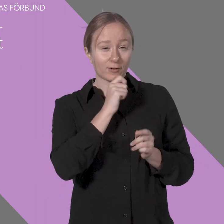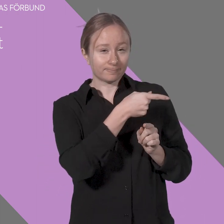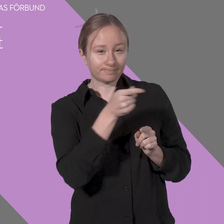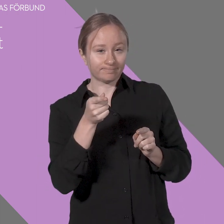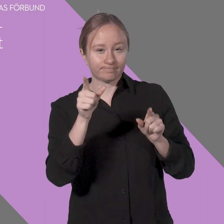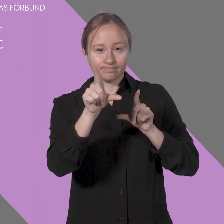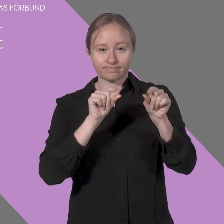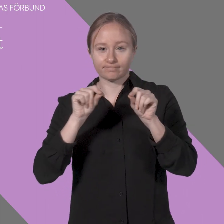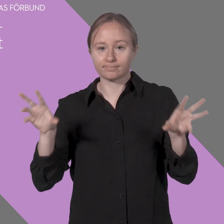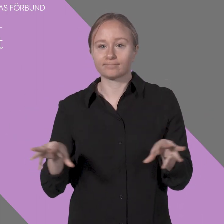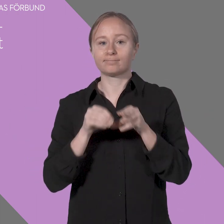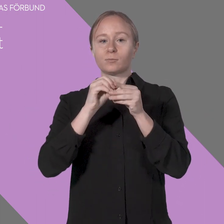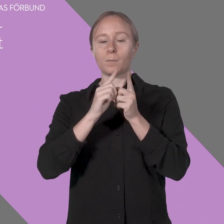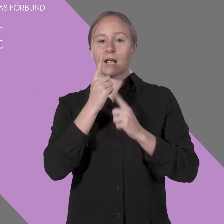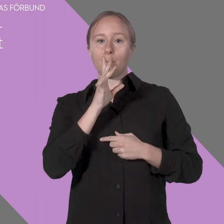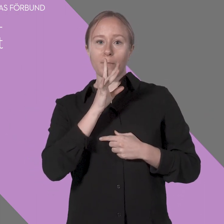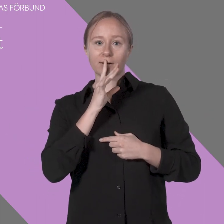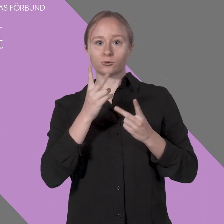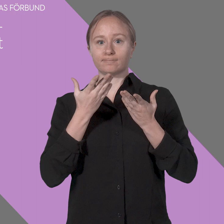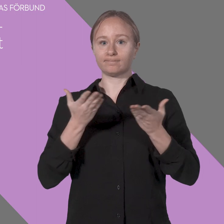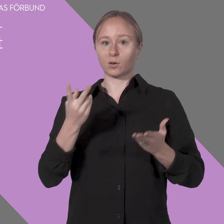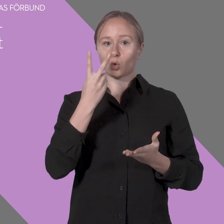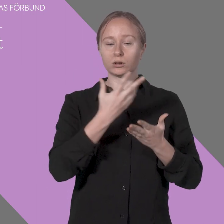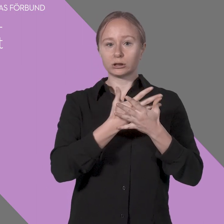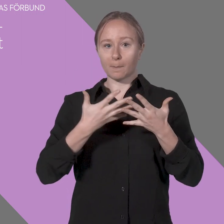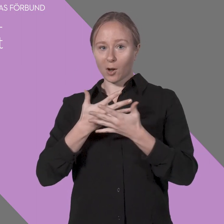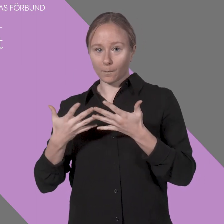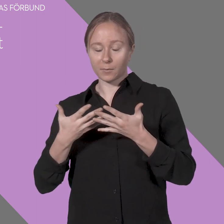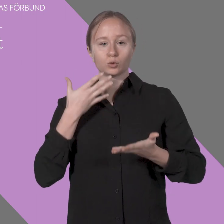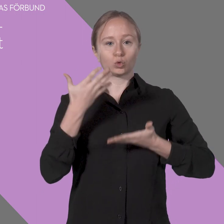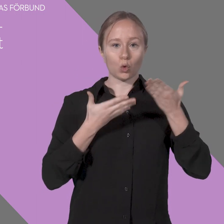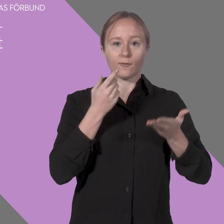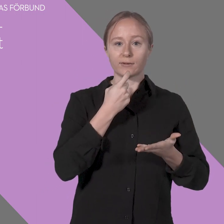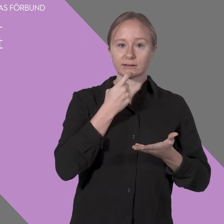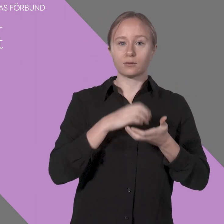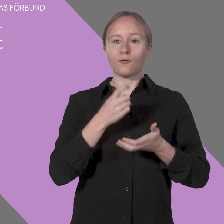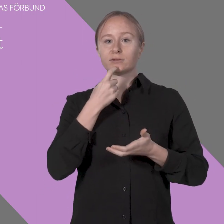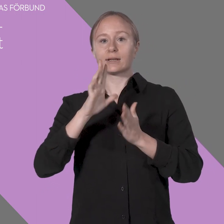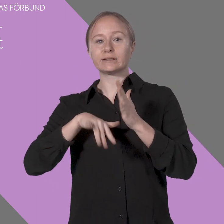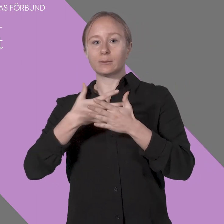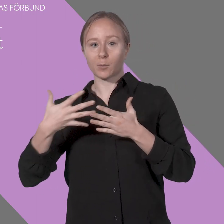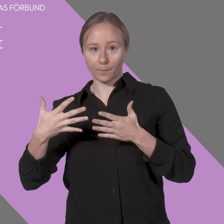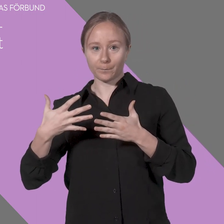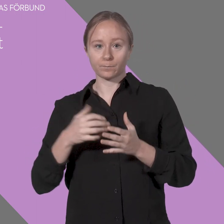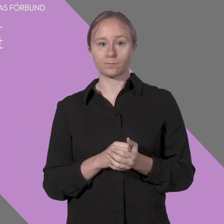Utifrån intervjuerna har sammanställts en berättelse som framförs på två språk, - sjungen finska och finskt teckenspråk.